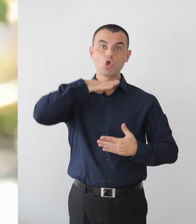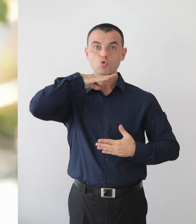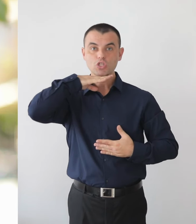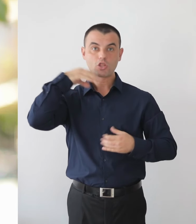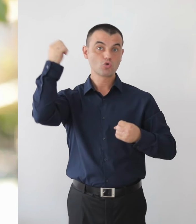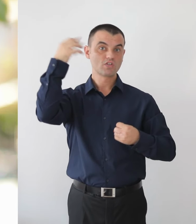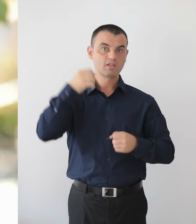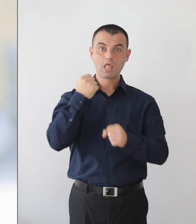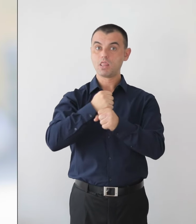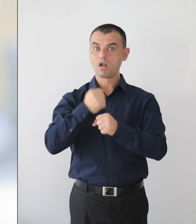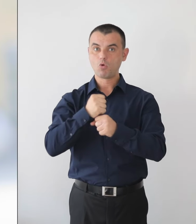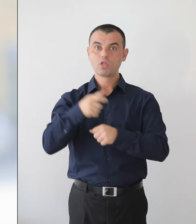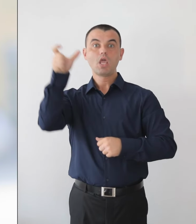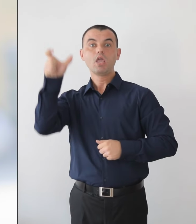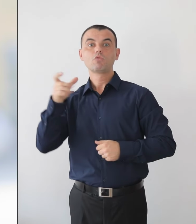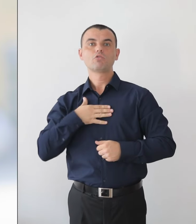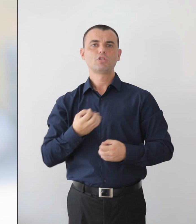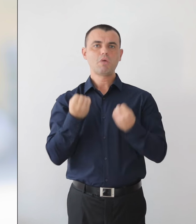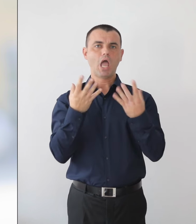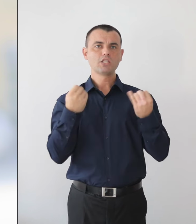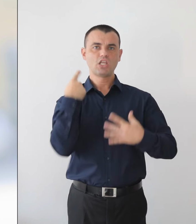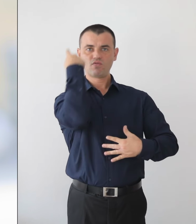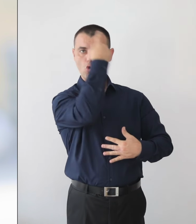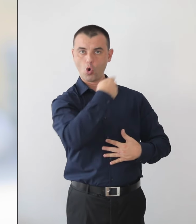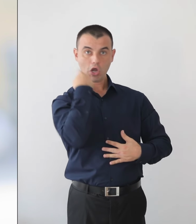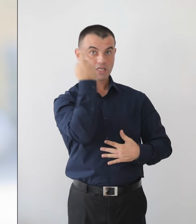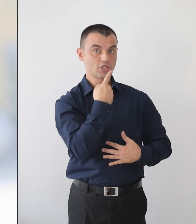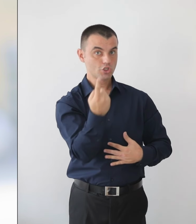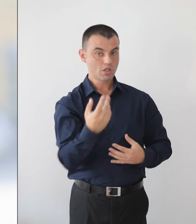Ще имате достатъчно светлина за работа и моделът ще има естествено изражение на лицето